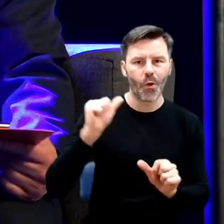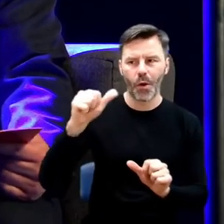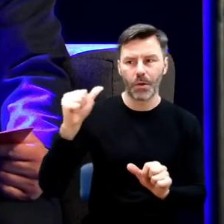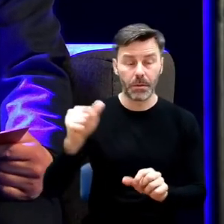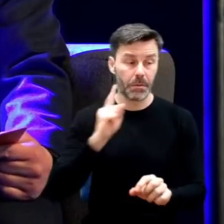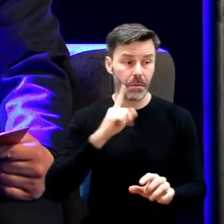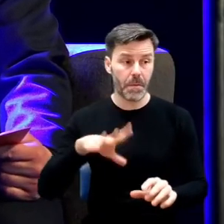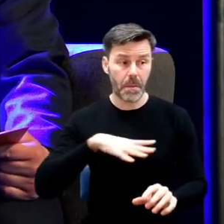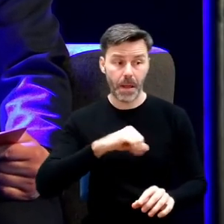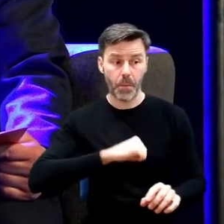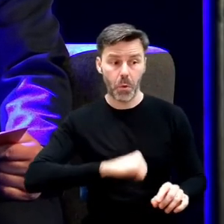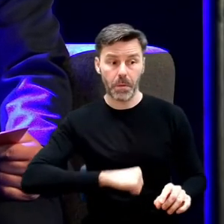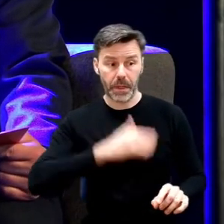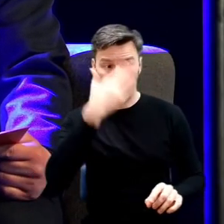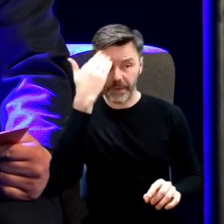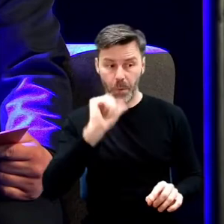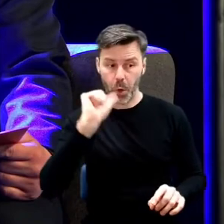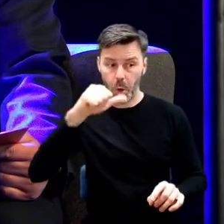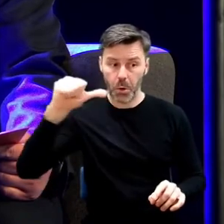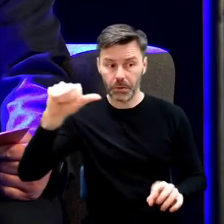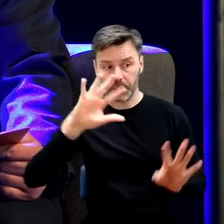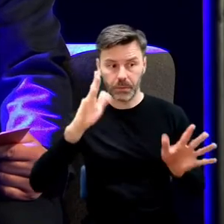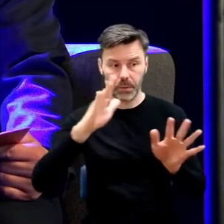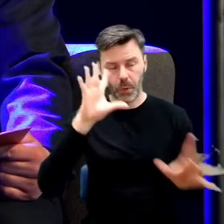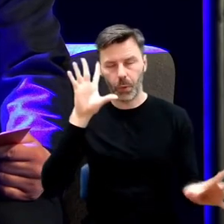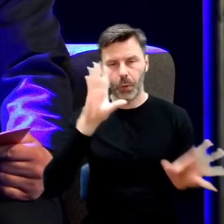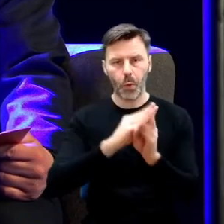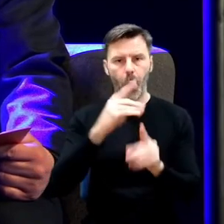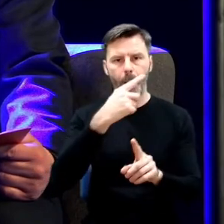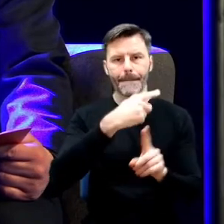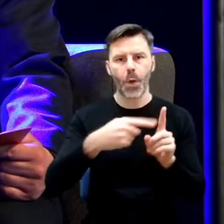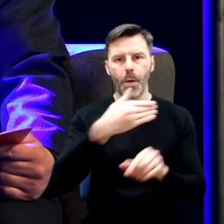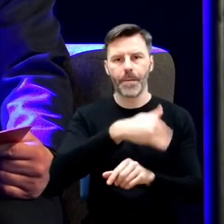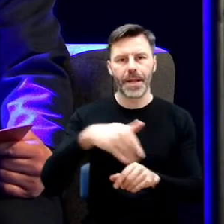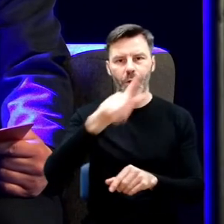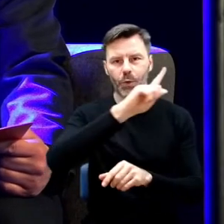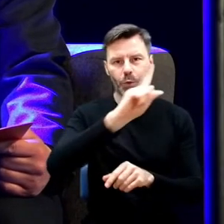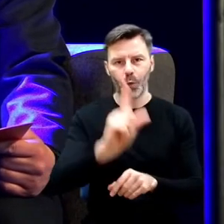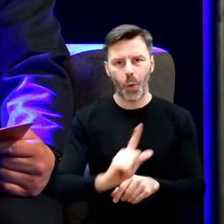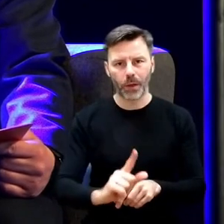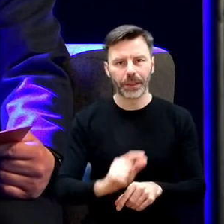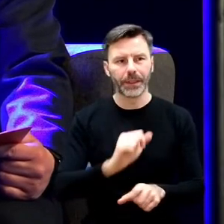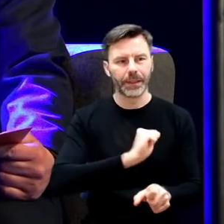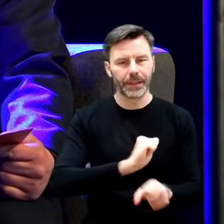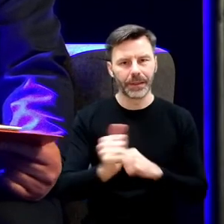jeżeli się pomylę, ale około pół miliona złotych dotuje rozwój budownictwa mieszkaniowego,